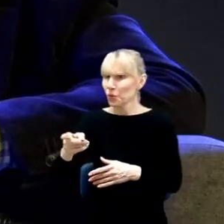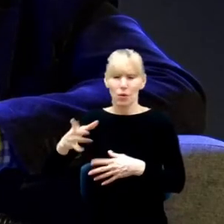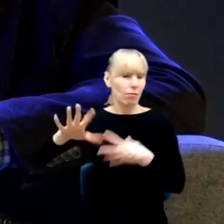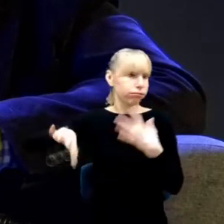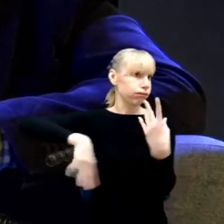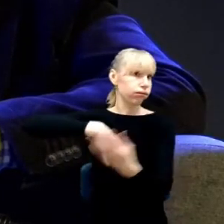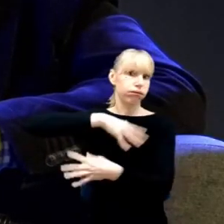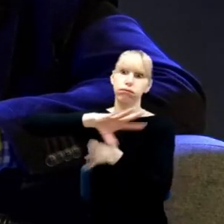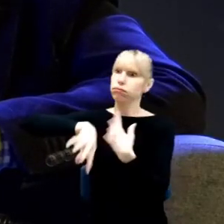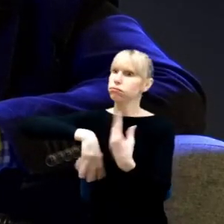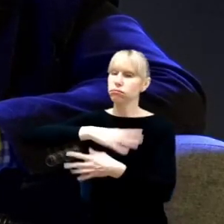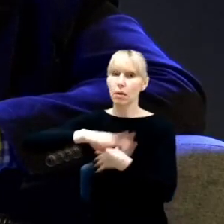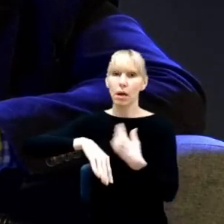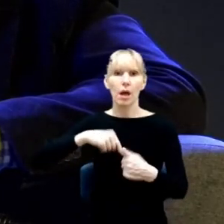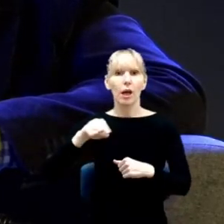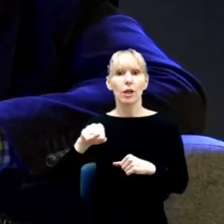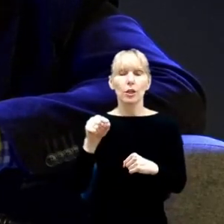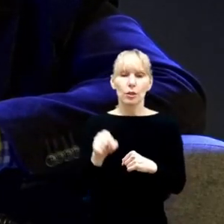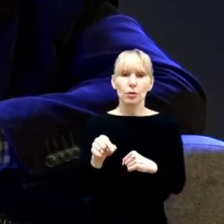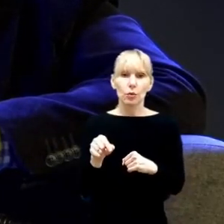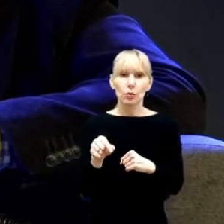równowagi między stroną publiczną a stroną prywatną.